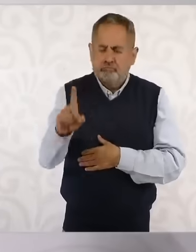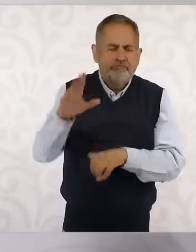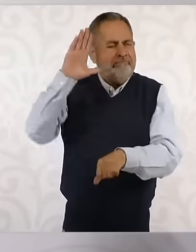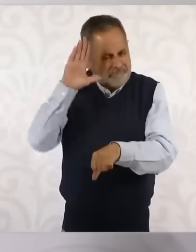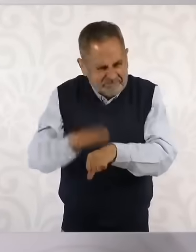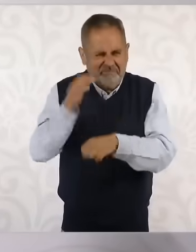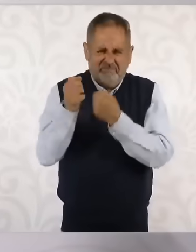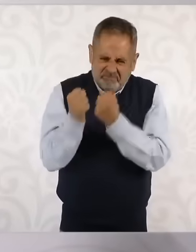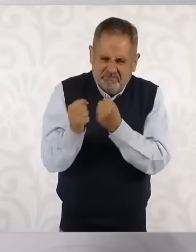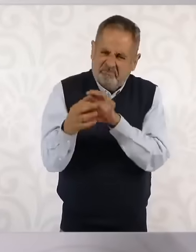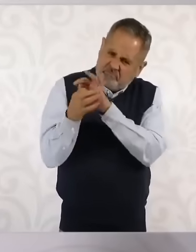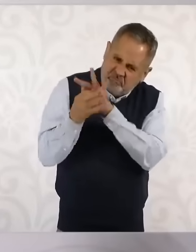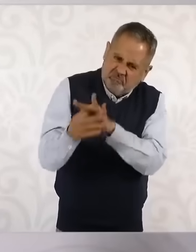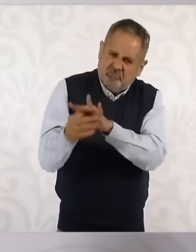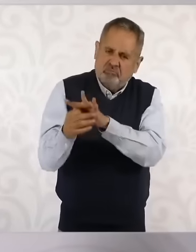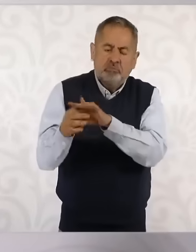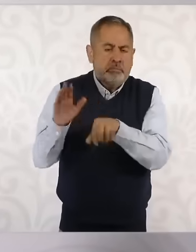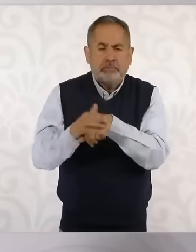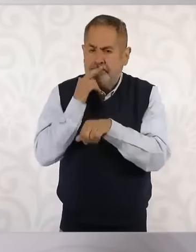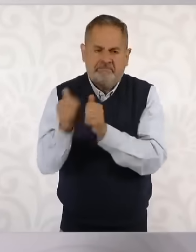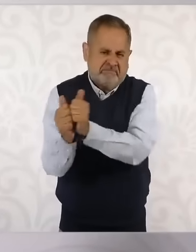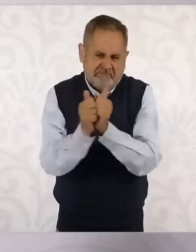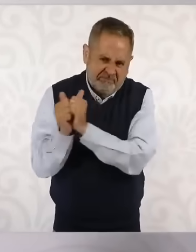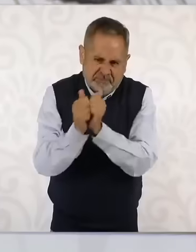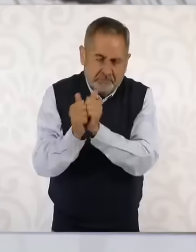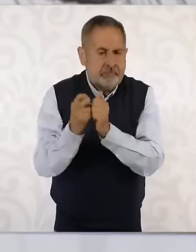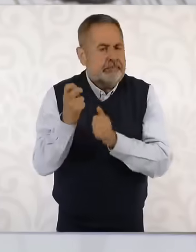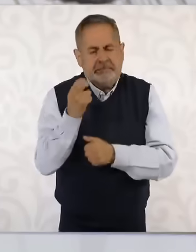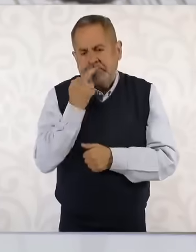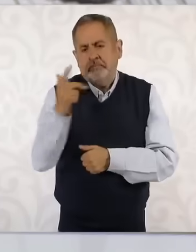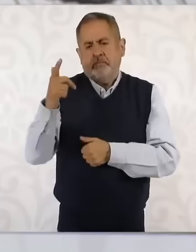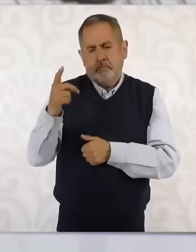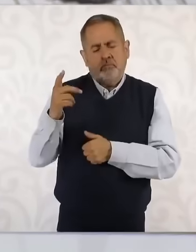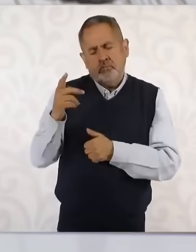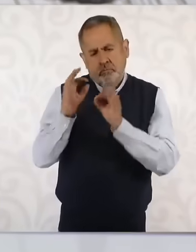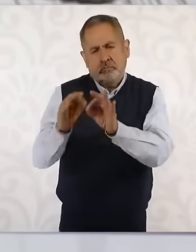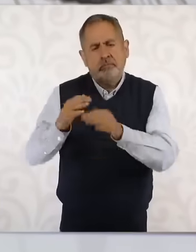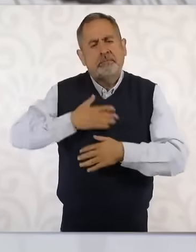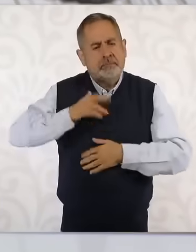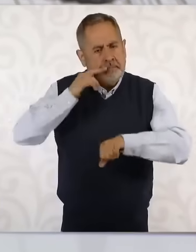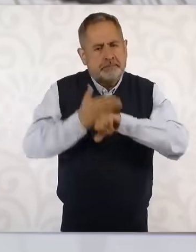más coordinación, porque es una responsabilidad del gobierno de México, de las fiscalías y del